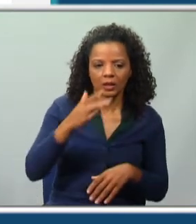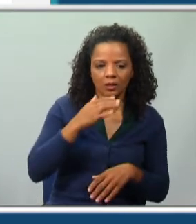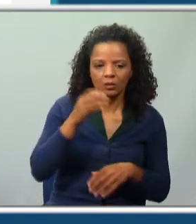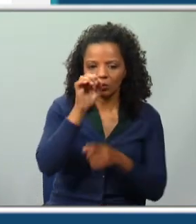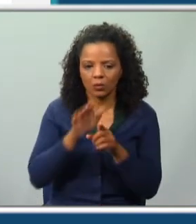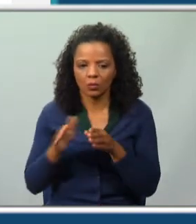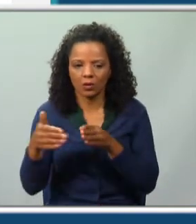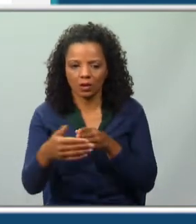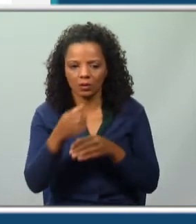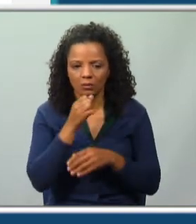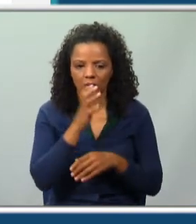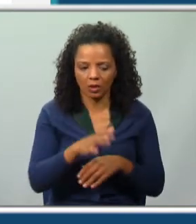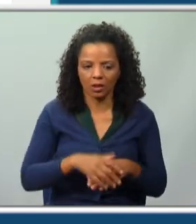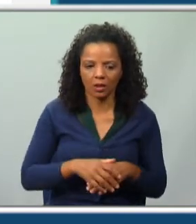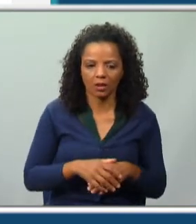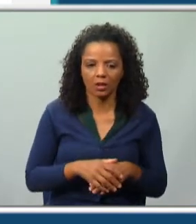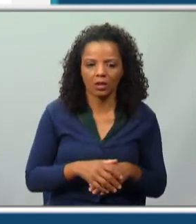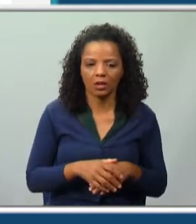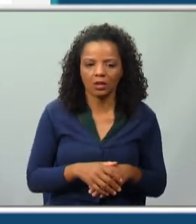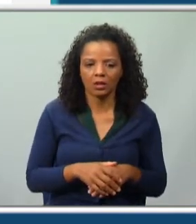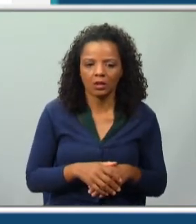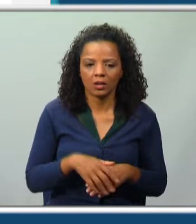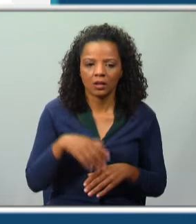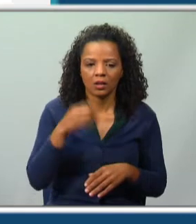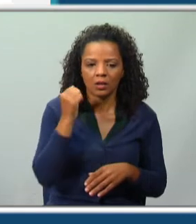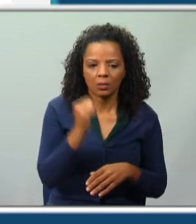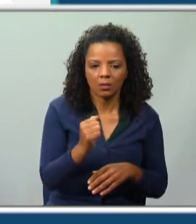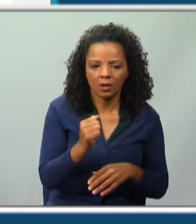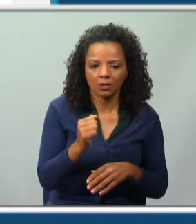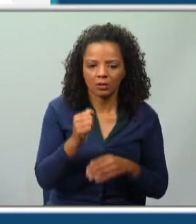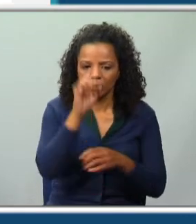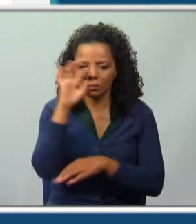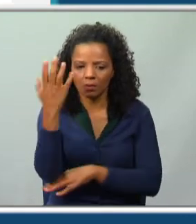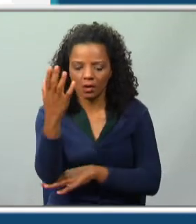semente na terra molhada é de que me livros e ler um livro da 濕土中的種子是我的書和讀的書